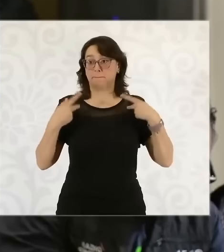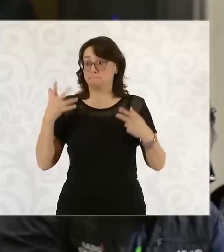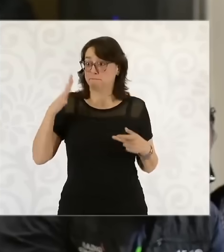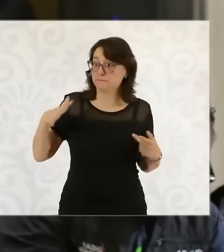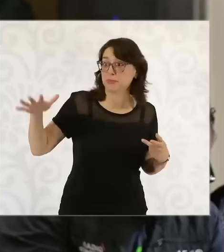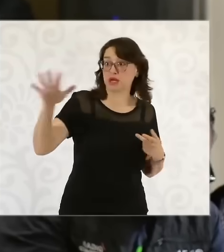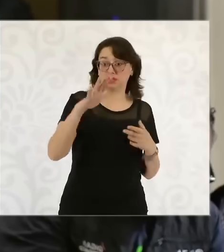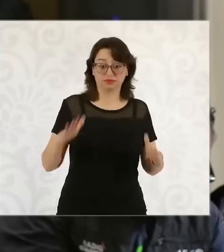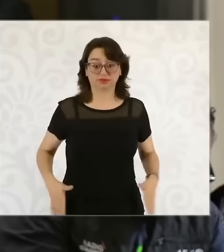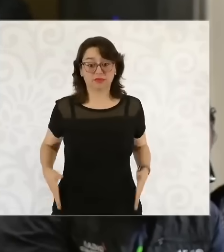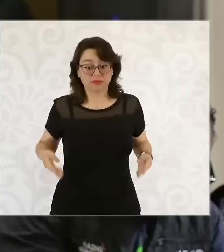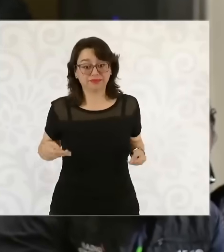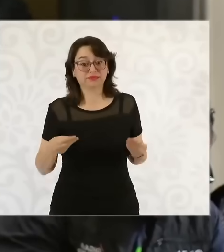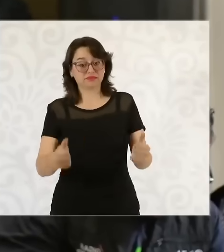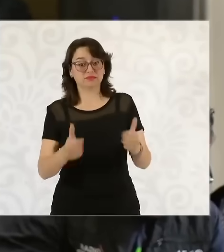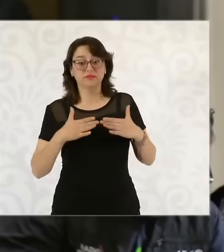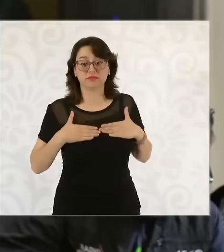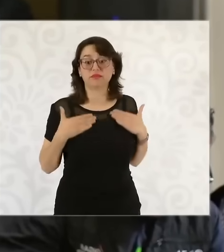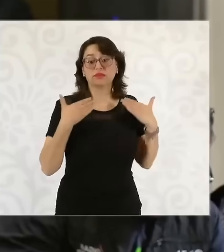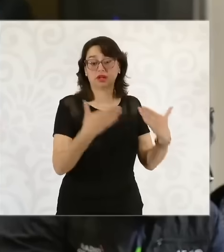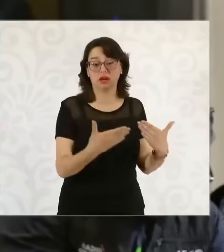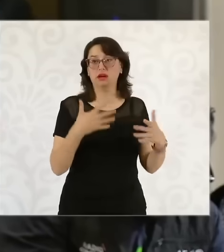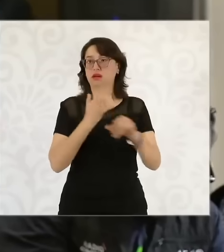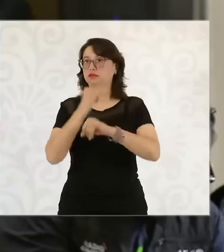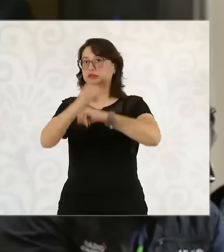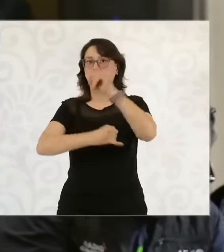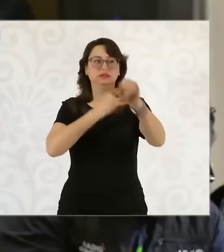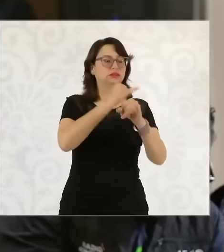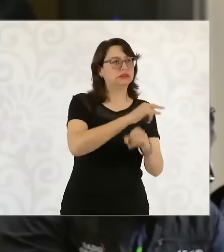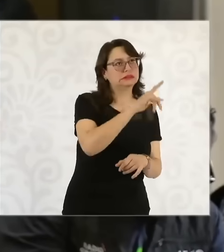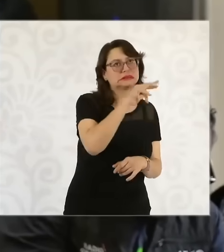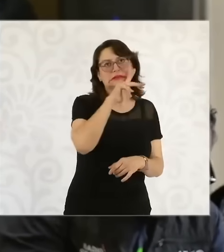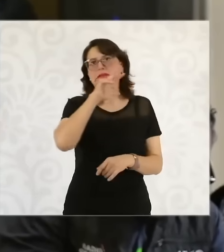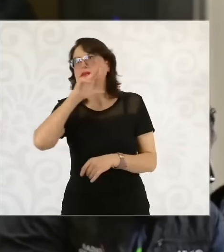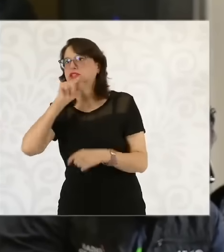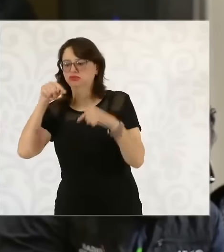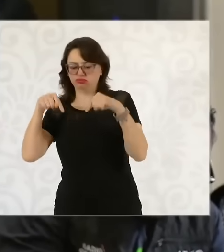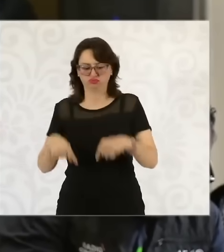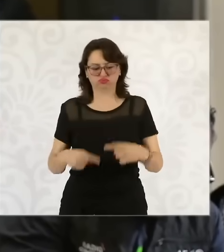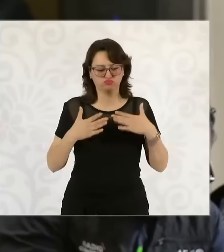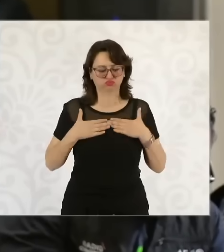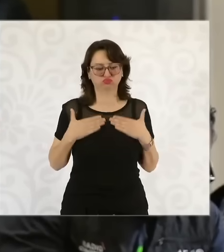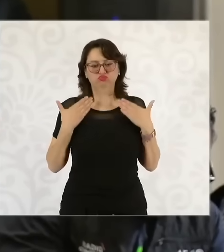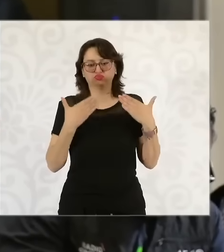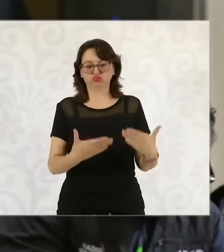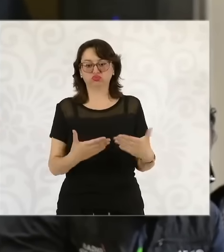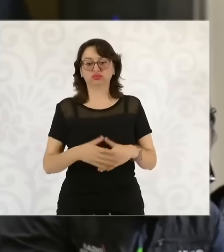de escenarios como usted dijo internacionales muy adversos según lo reportado por el INE eh